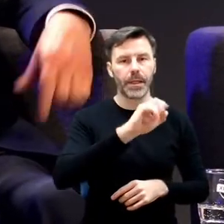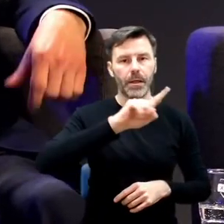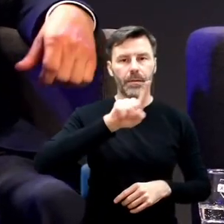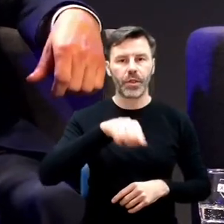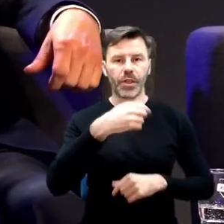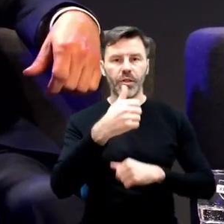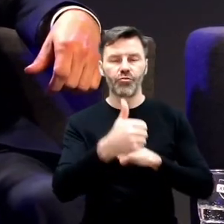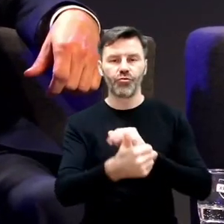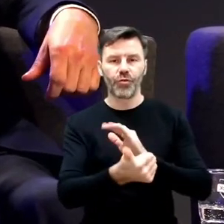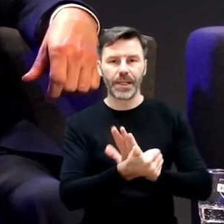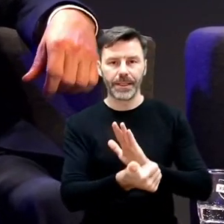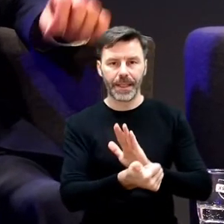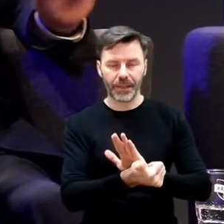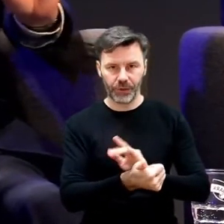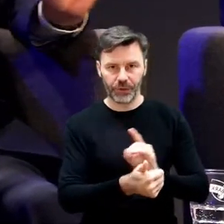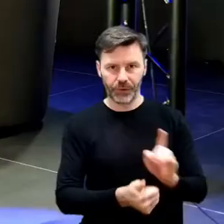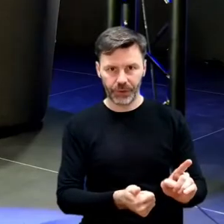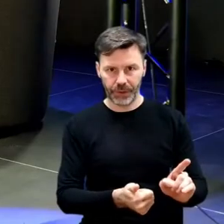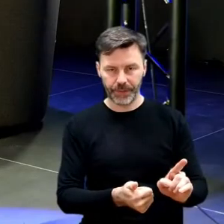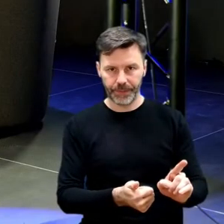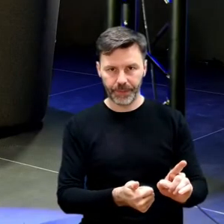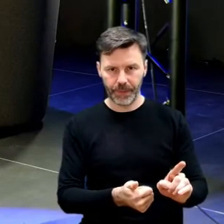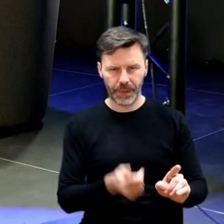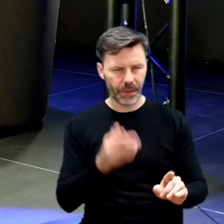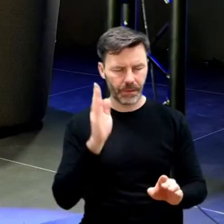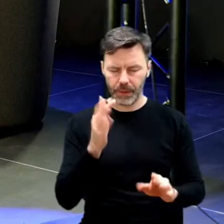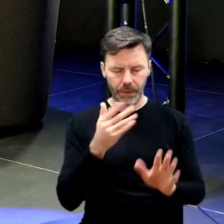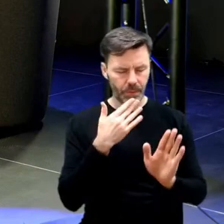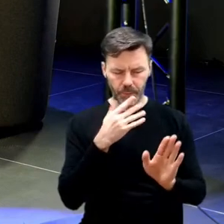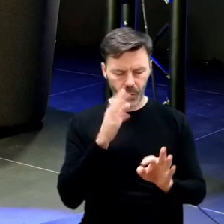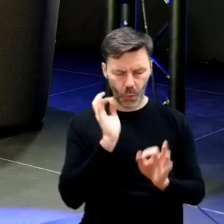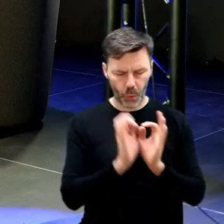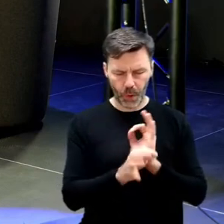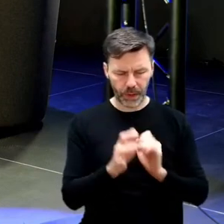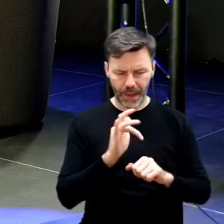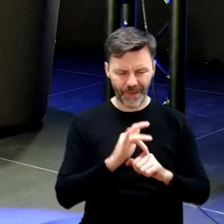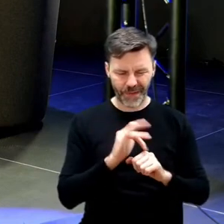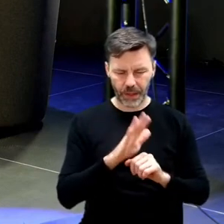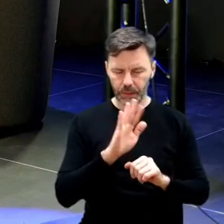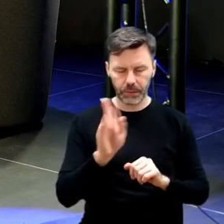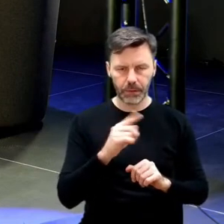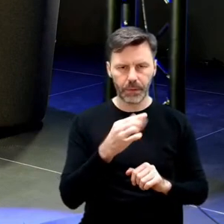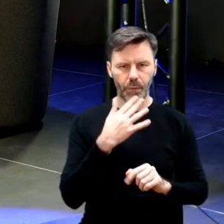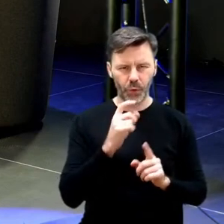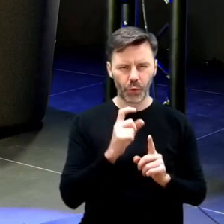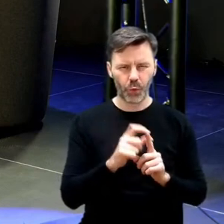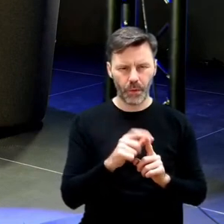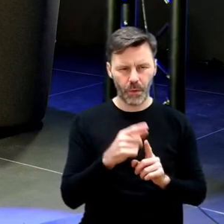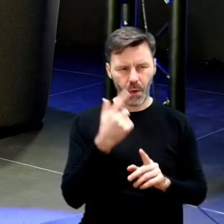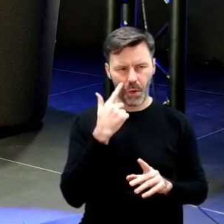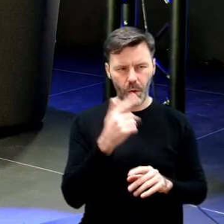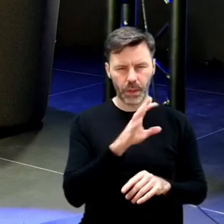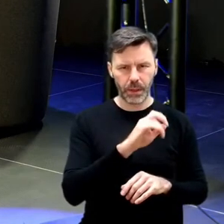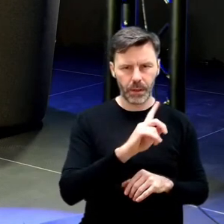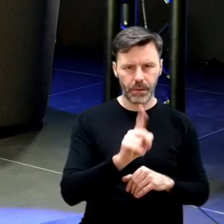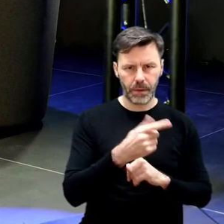którego nie będę rozszyfrowywał, ale proszę mi zaufać na słowo, na poziomie tego budownictwa modułowego przy